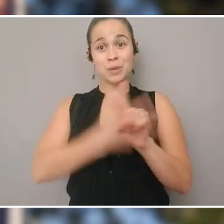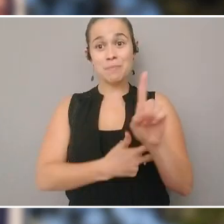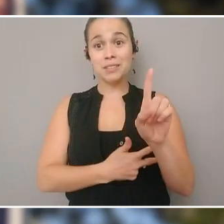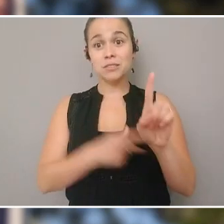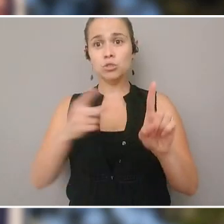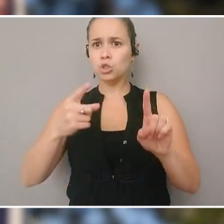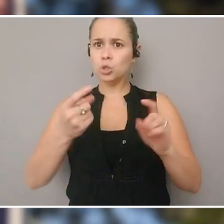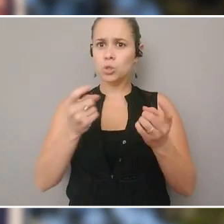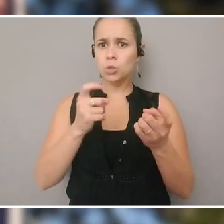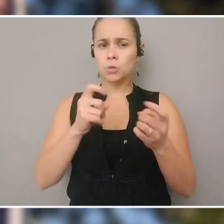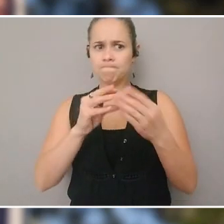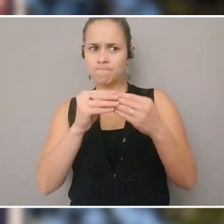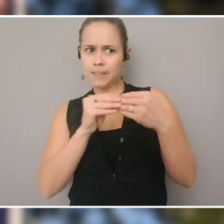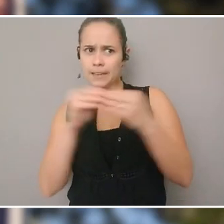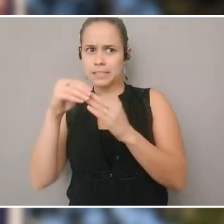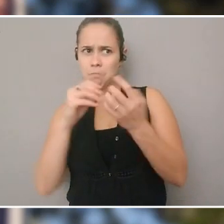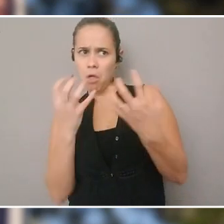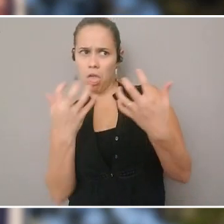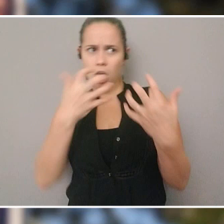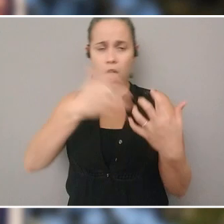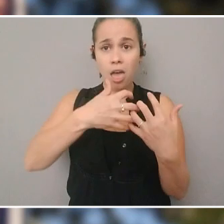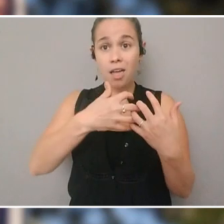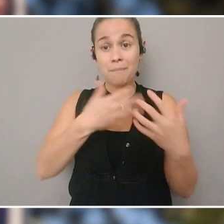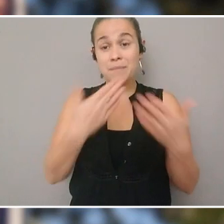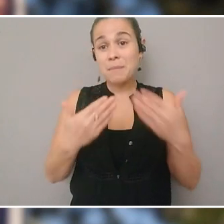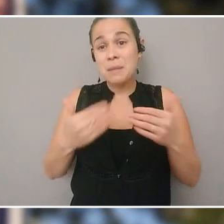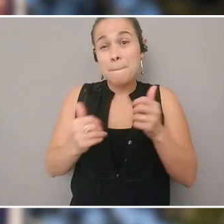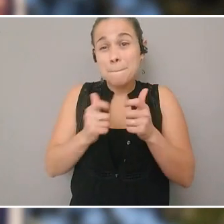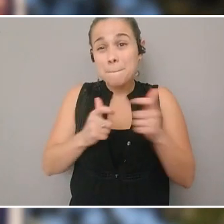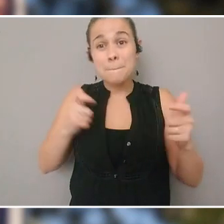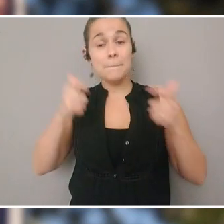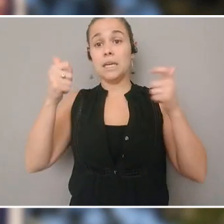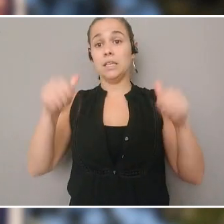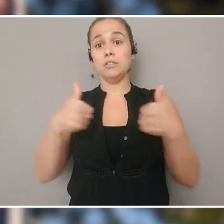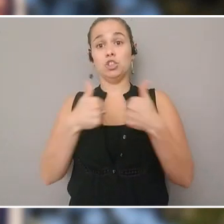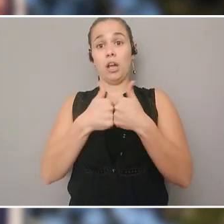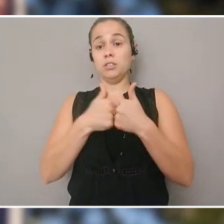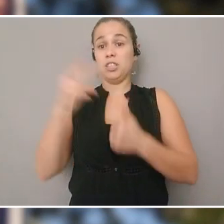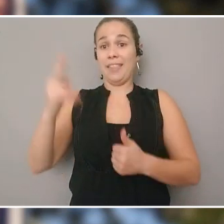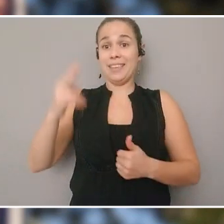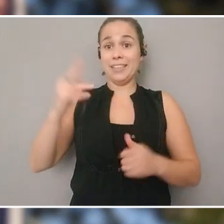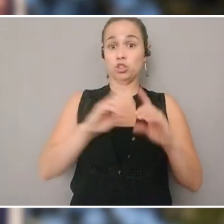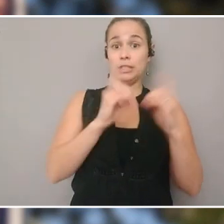superaron quizás el mayor desafío